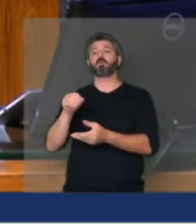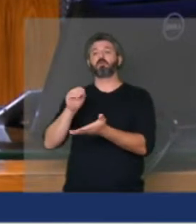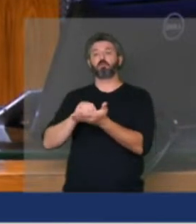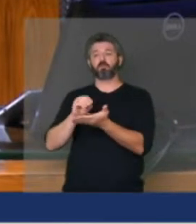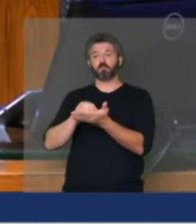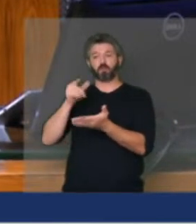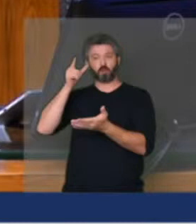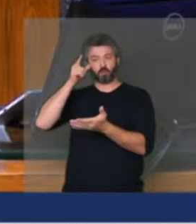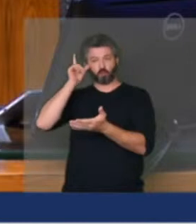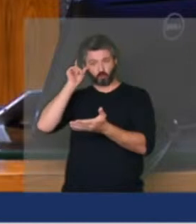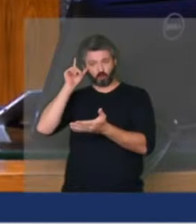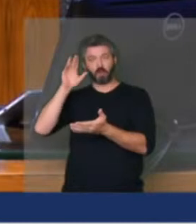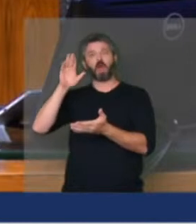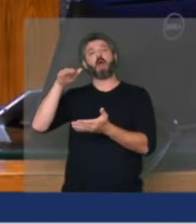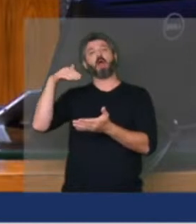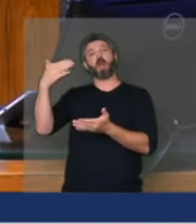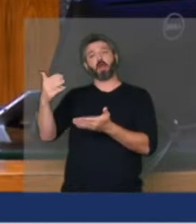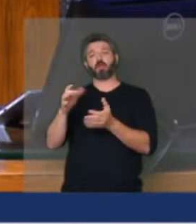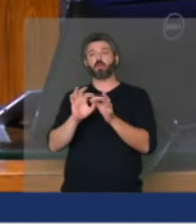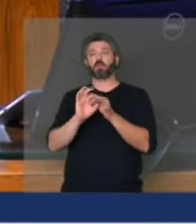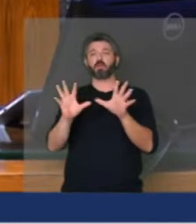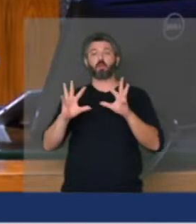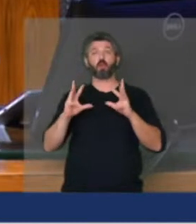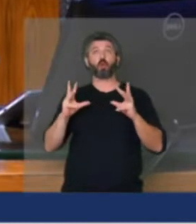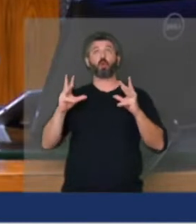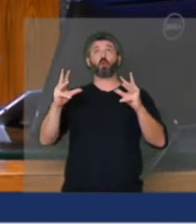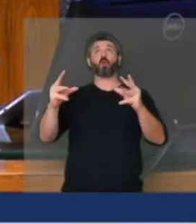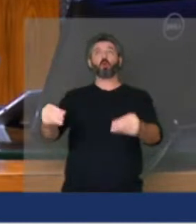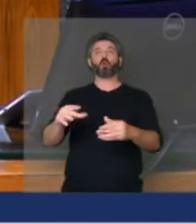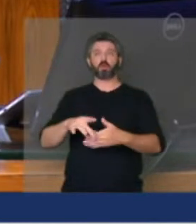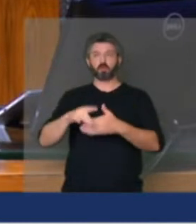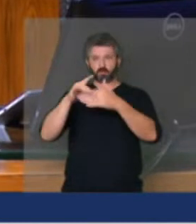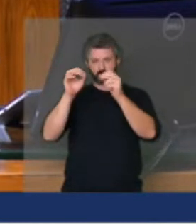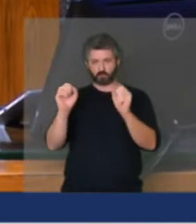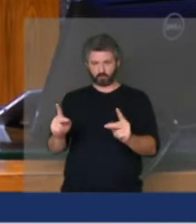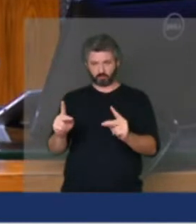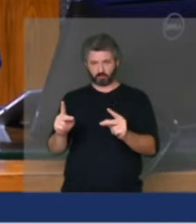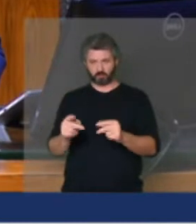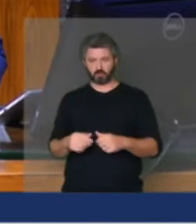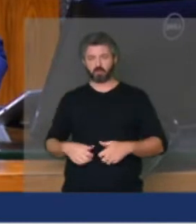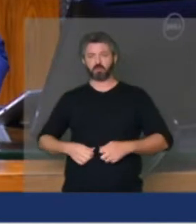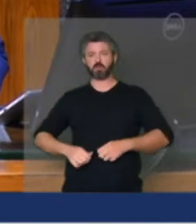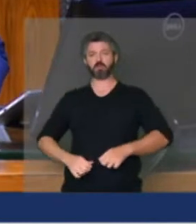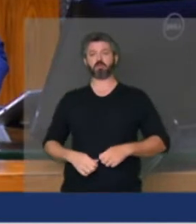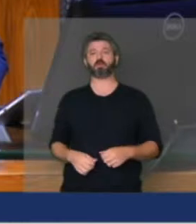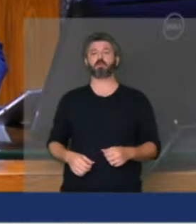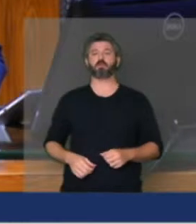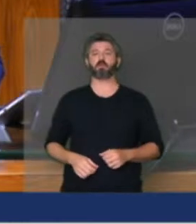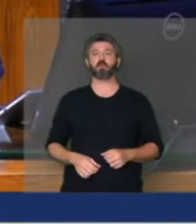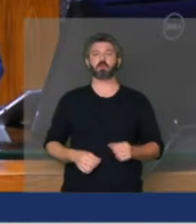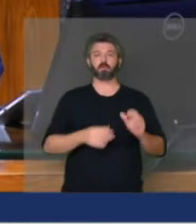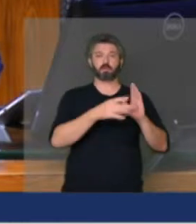TEMPOS DE LÍDERES. OK? ENTRE O DESTAQUE E O... -- [DEPUTADO]: PRESIDENTE... -- [PRESIDENTE]: SÓ